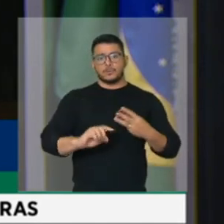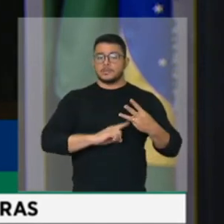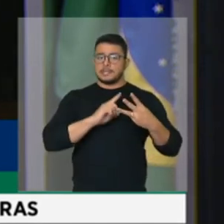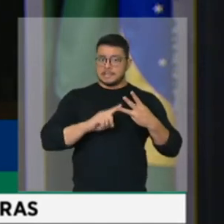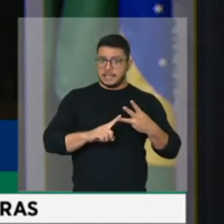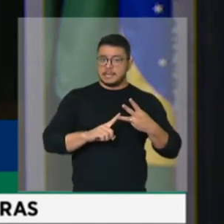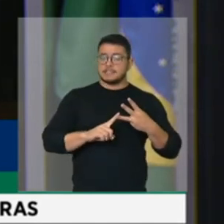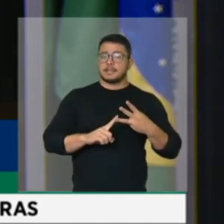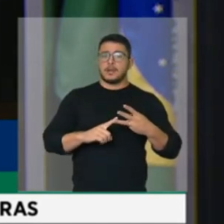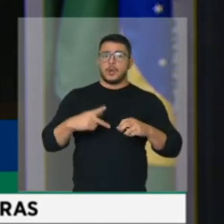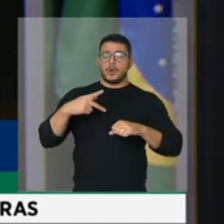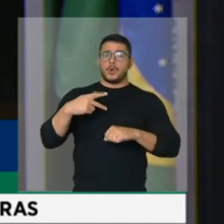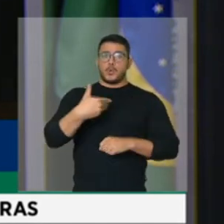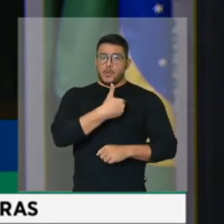CORRETOS E COM A VERDADE. UM. NÃO EXISTE PROJETO DE